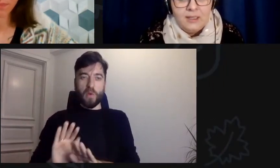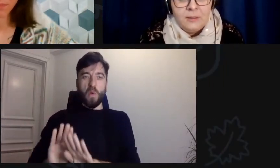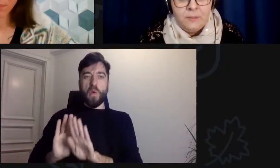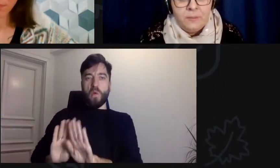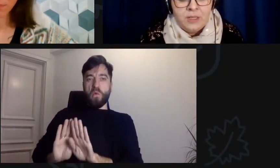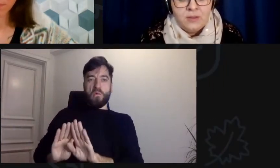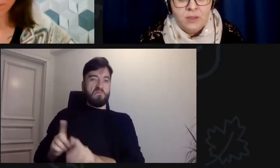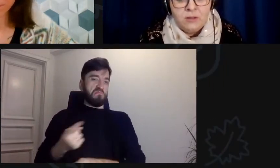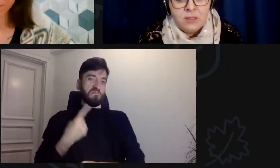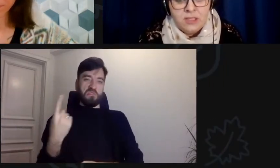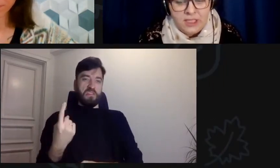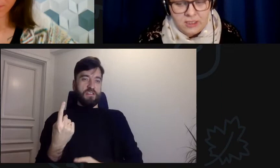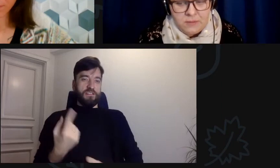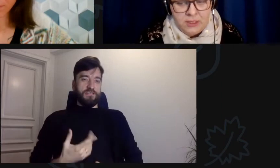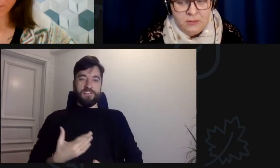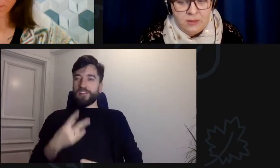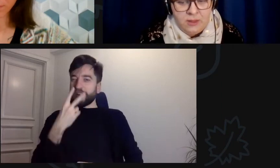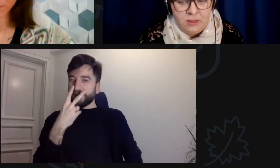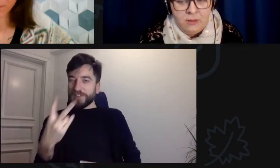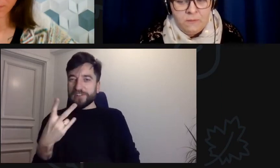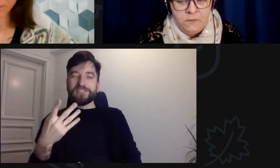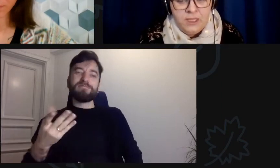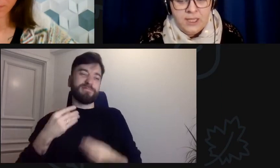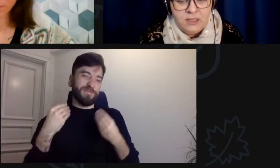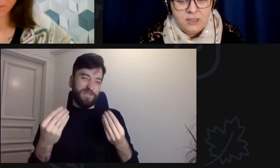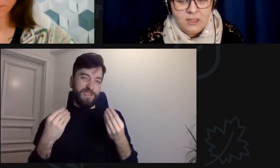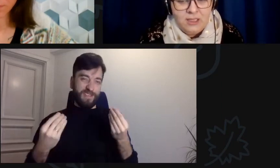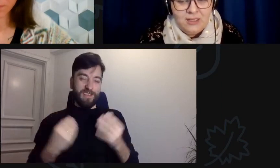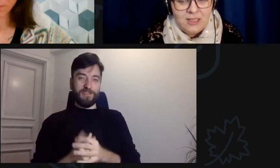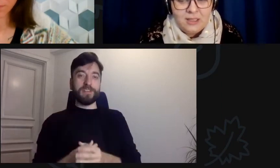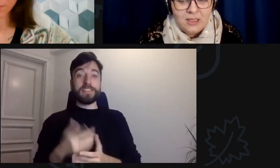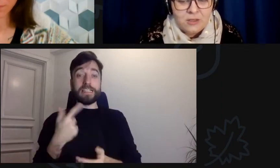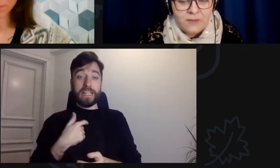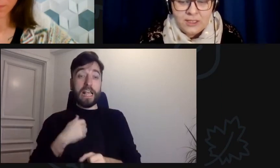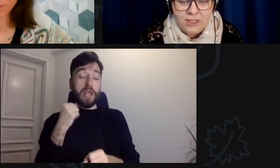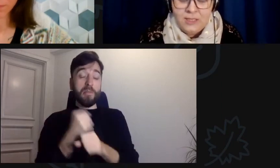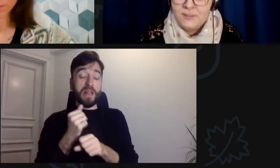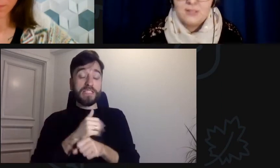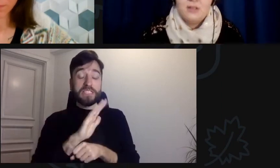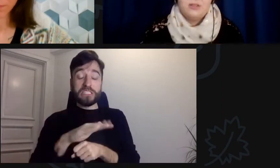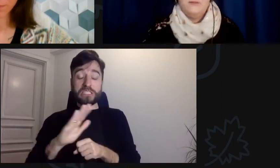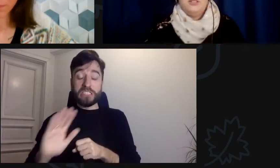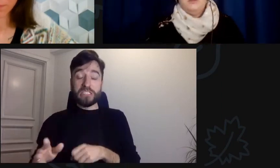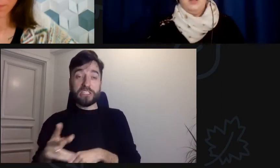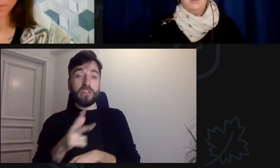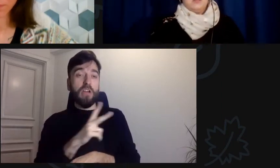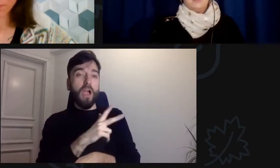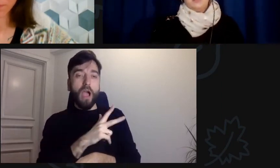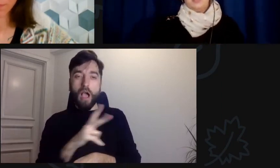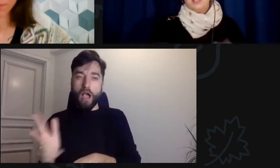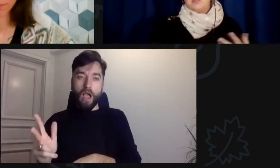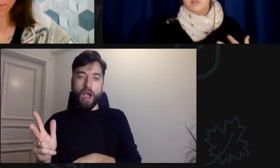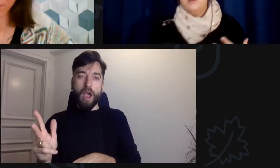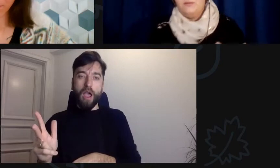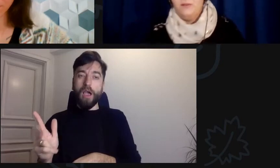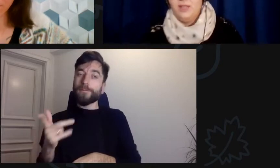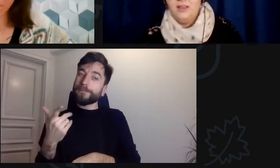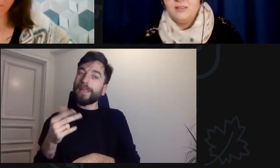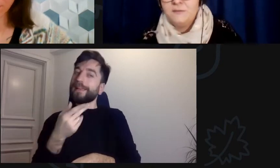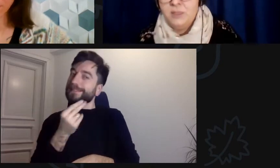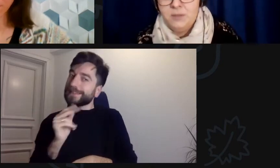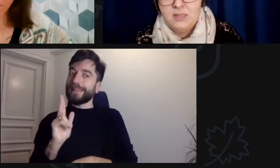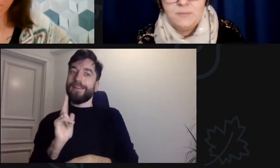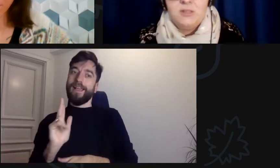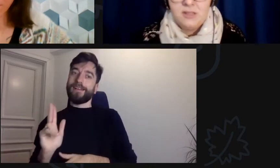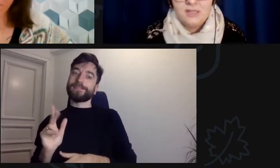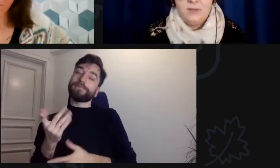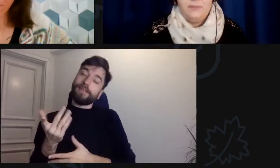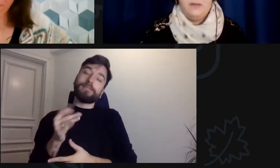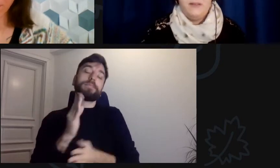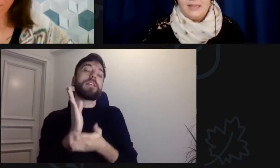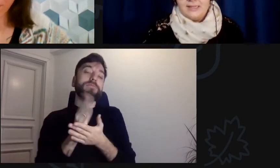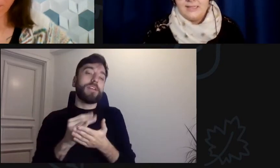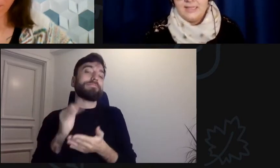pracując z dziećmi widać ich zaangażowanie, nie wszystkich, bo jakby dzieci tez maja własne preferencje.